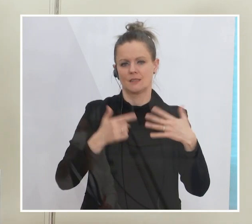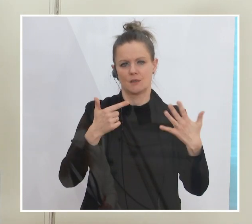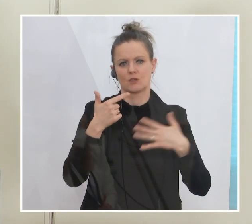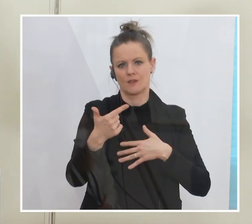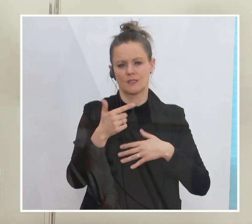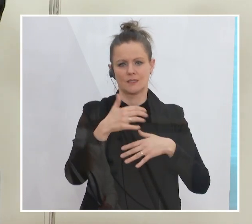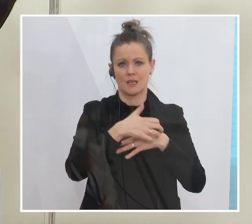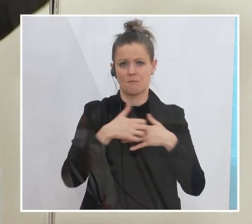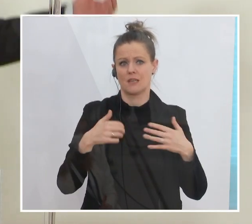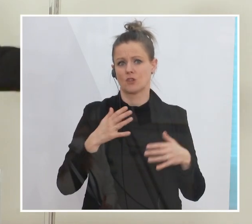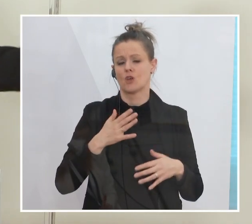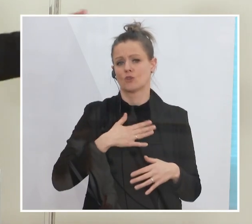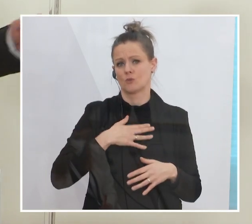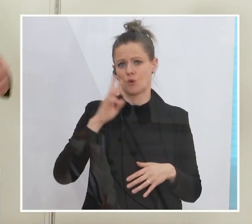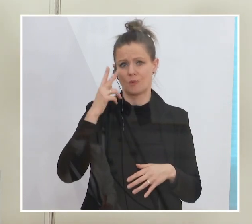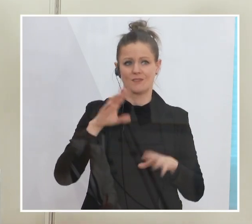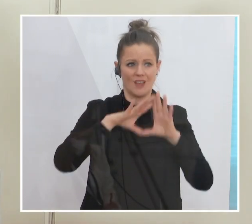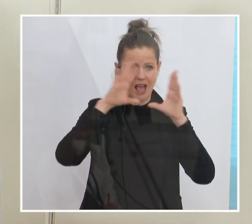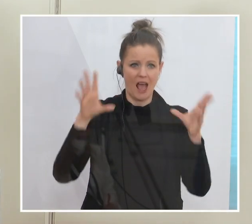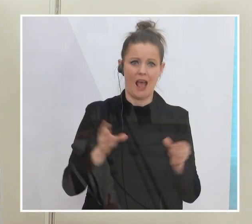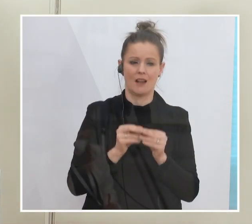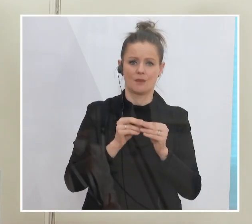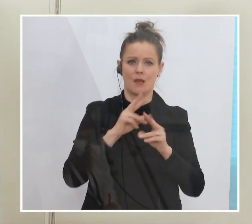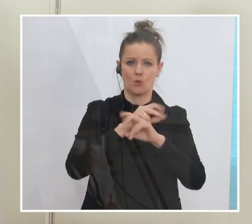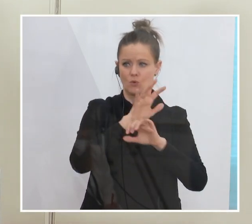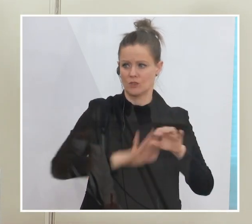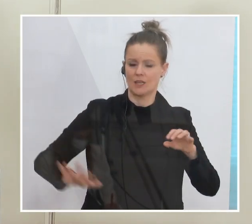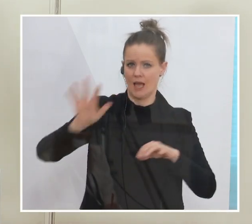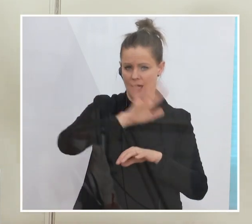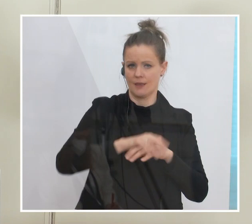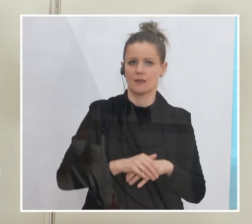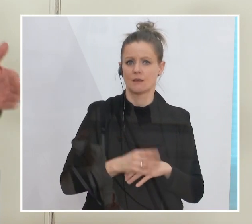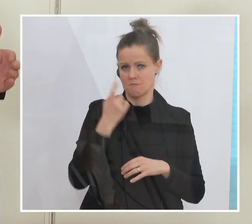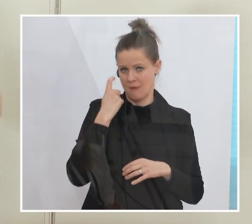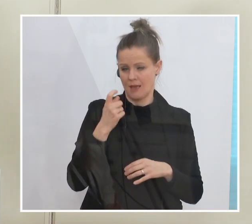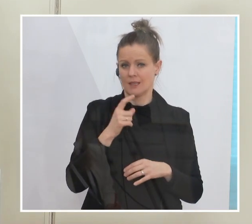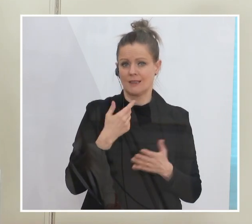angedacht waren. Ich rede jetzt wieder vom ganzen Bundesgebiet, sodass es ja nur richtig ist, dass